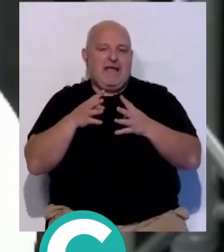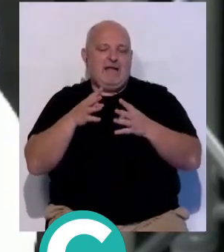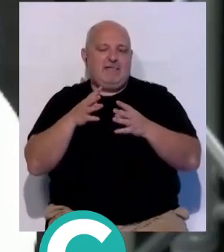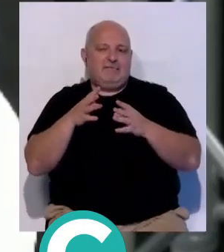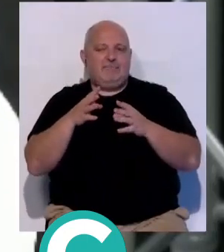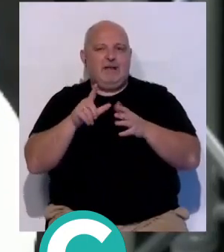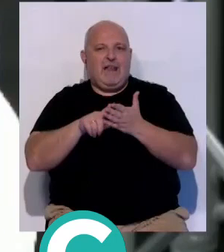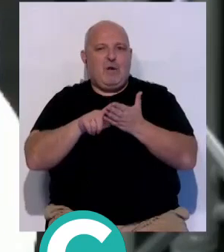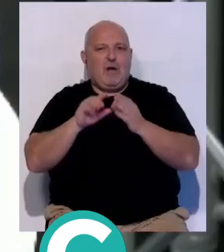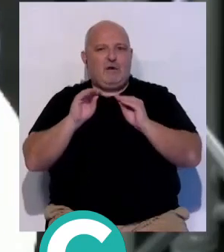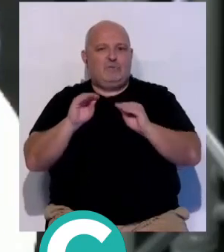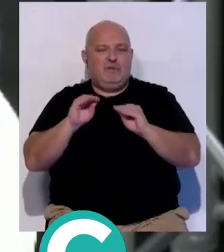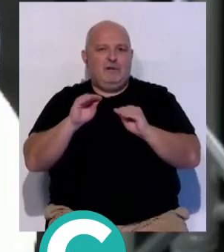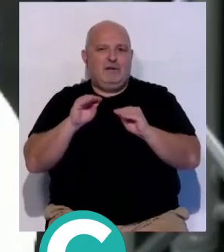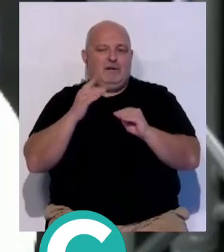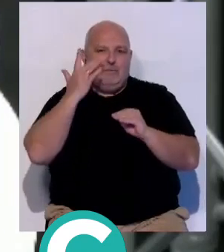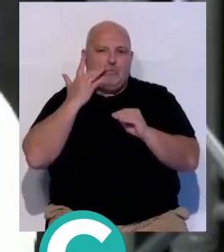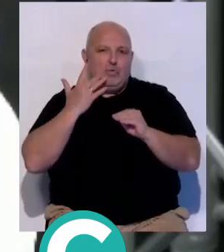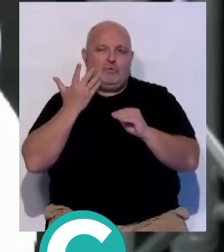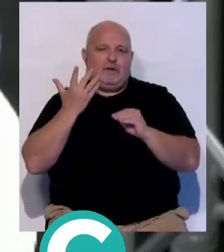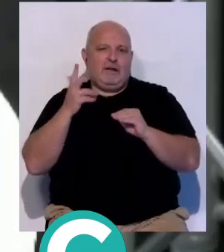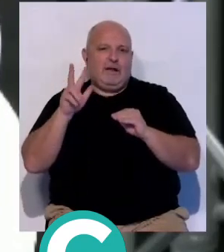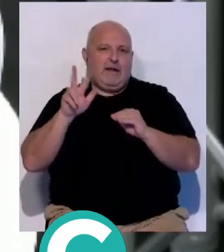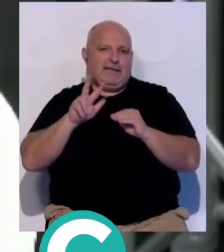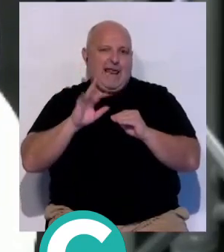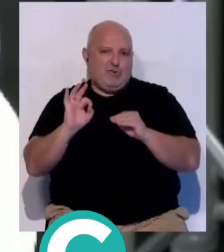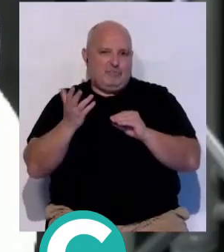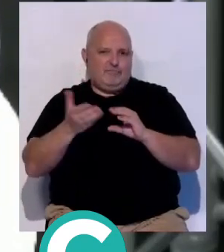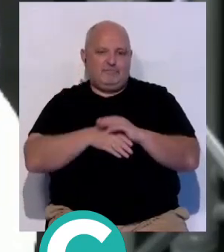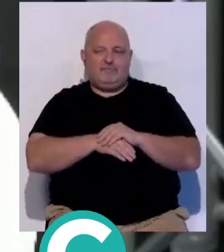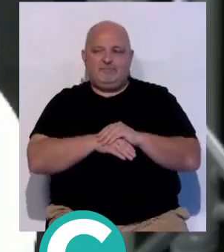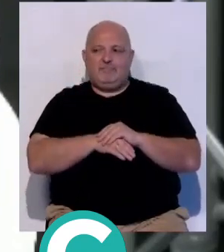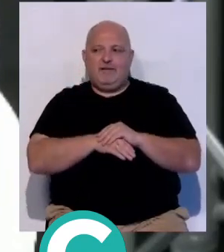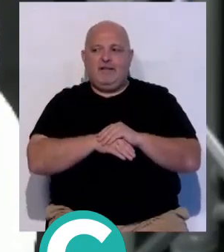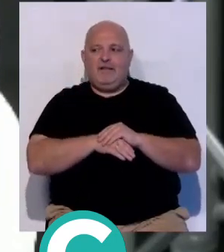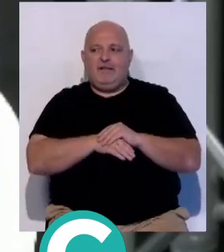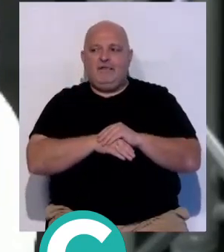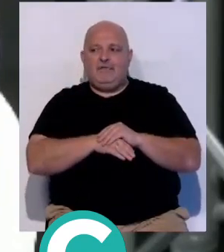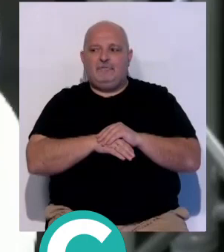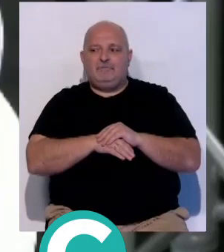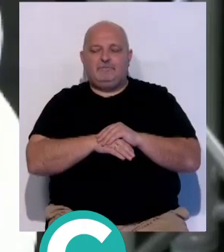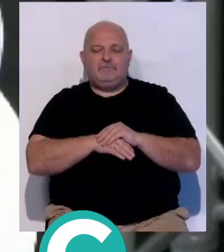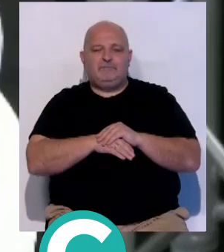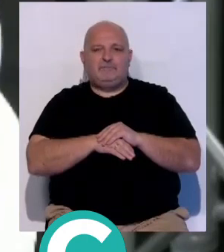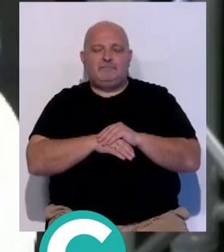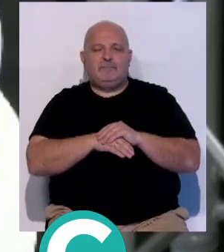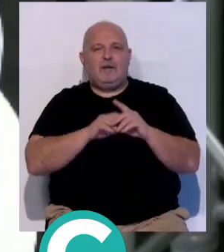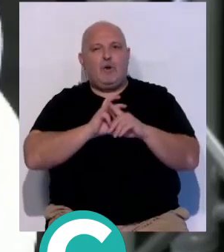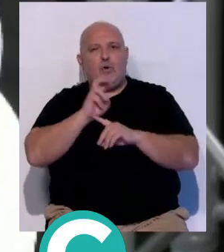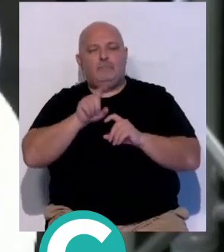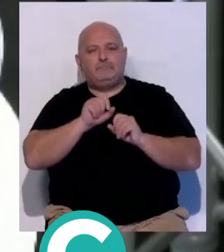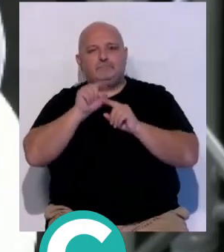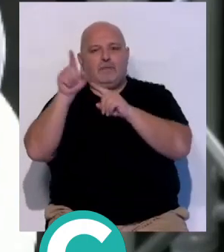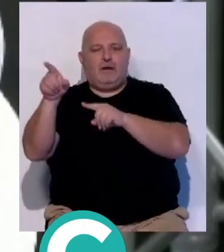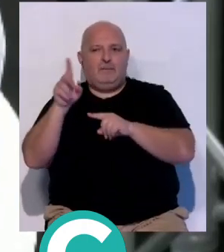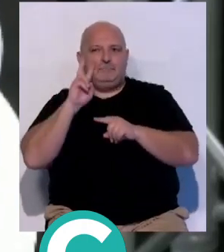mucho más Castellano valga la redundancia pues te vas a otro sitio Y ves palabras lo que decía